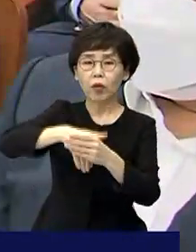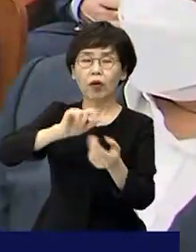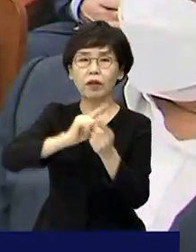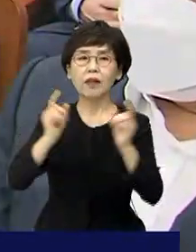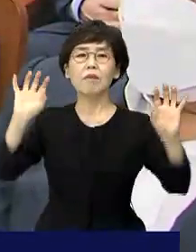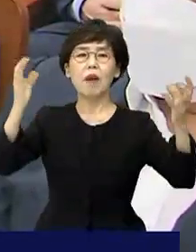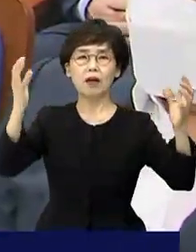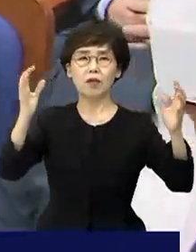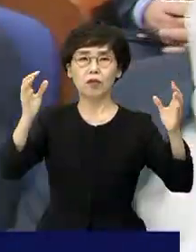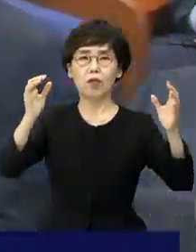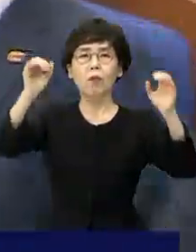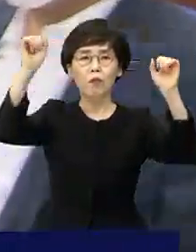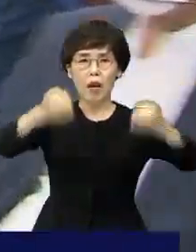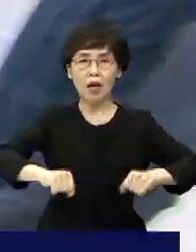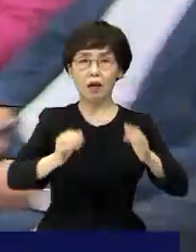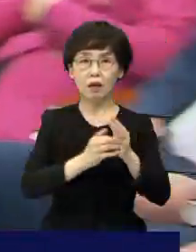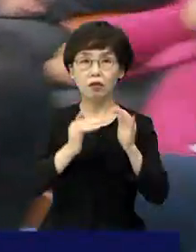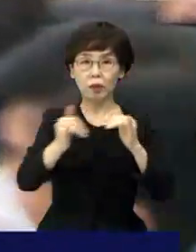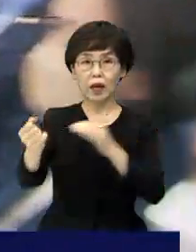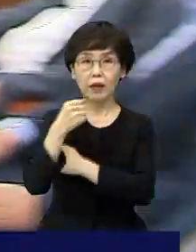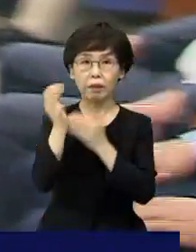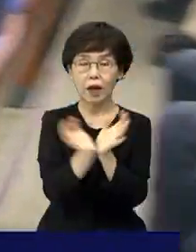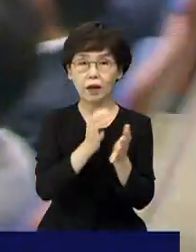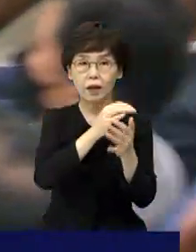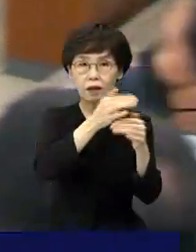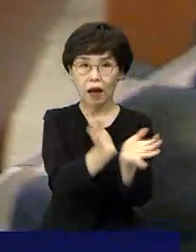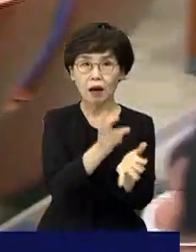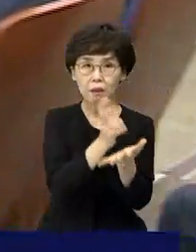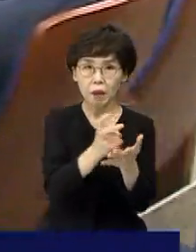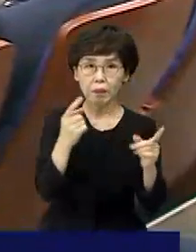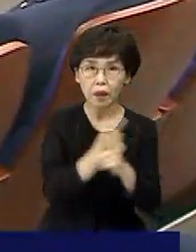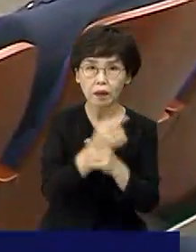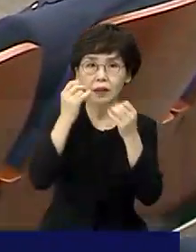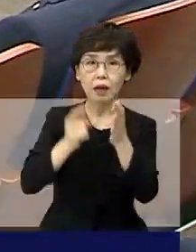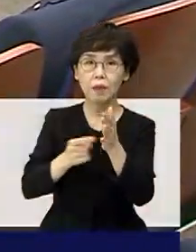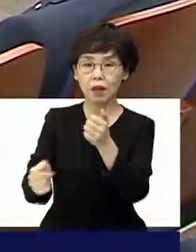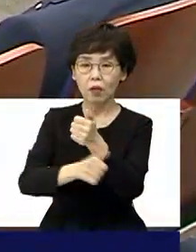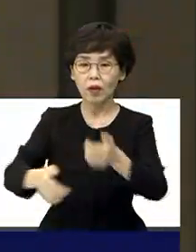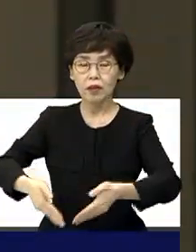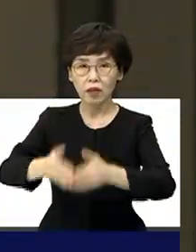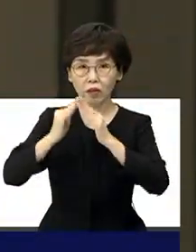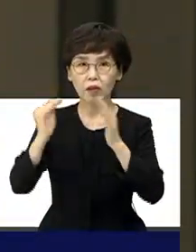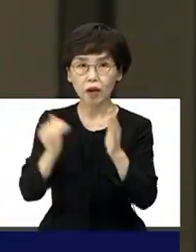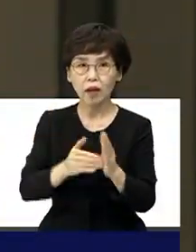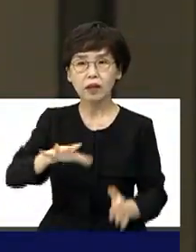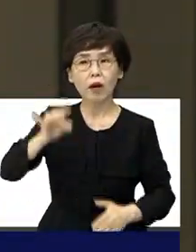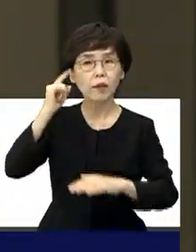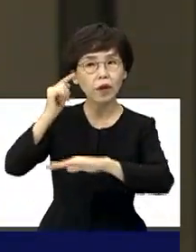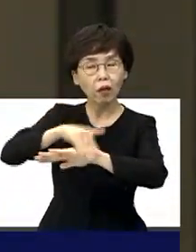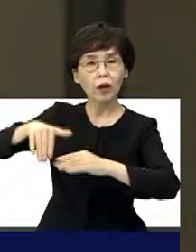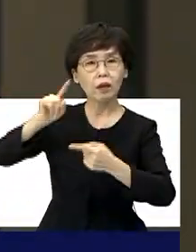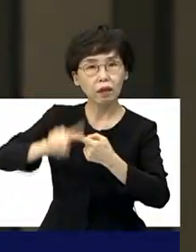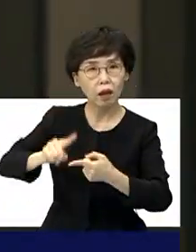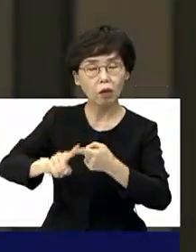추인됐습니다. 국민의힘은 당헌 개정을 비롯해 새 비대위 출범까지 애초 계획대로 추석 전까지